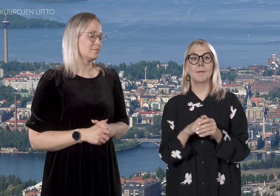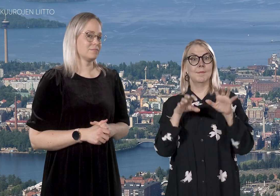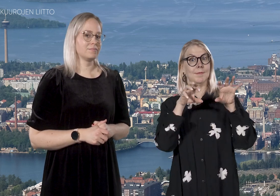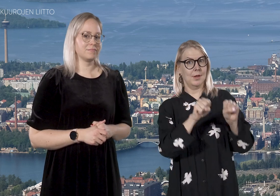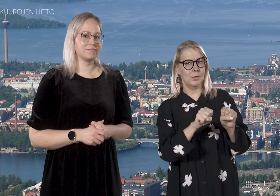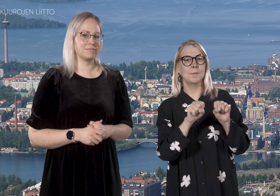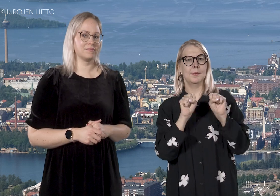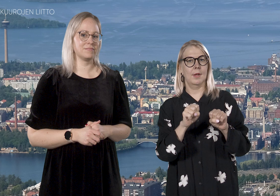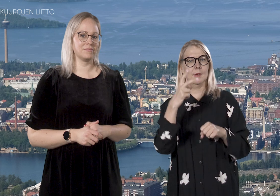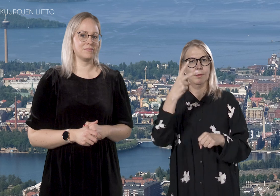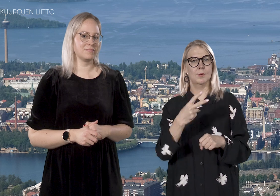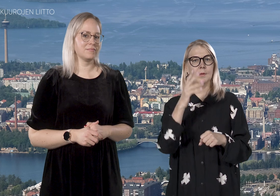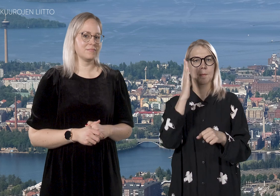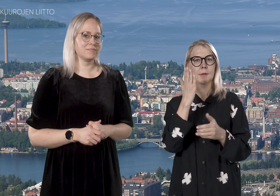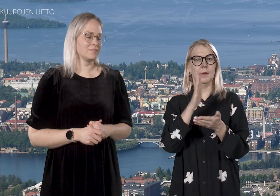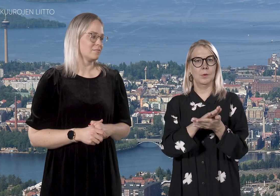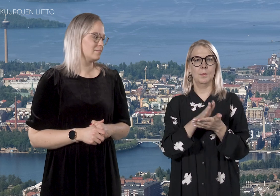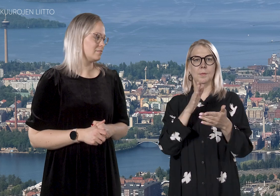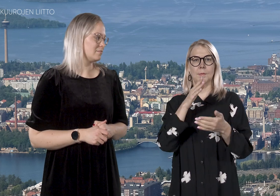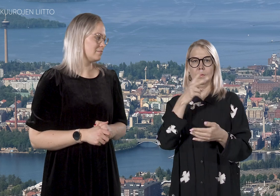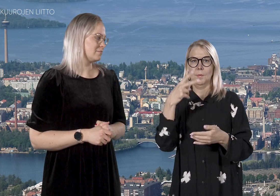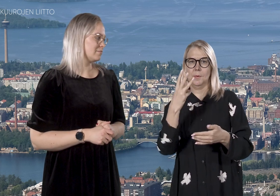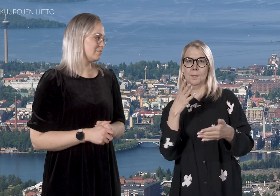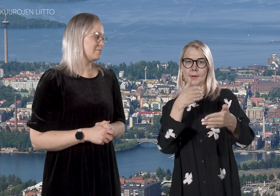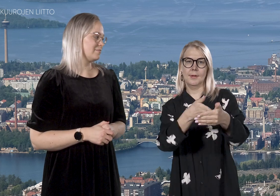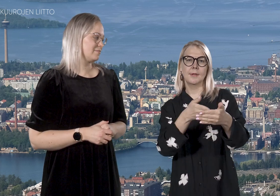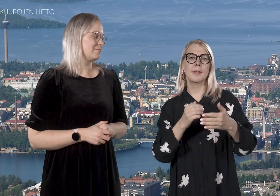Varaus on tehtävä 23.1. mennessä.